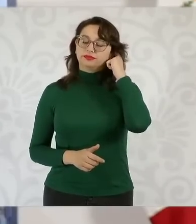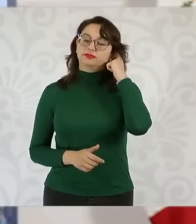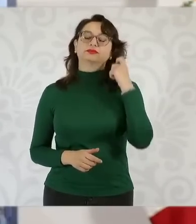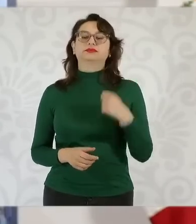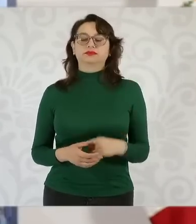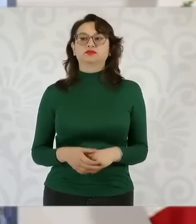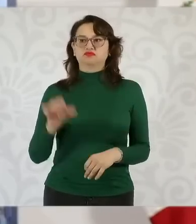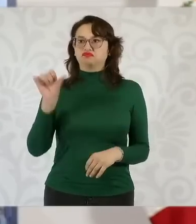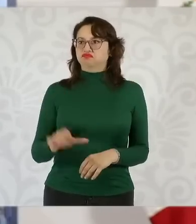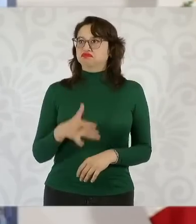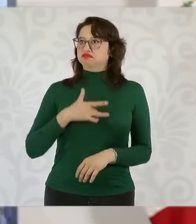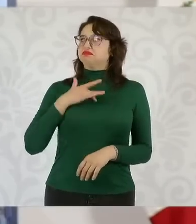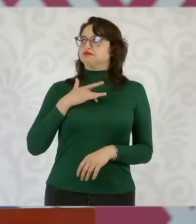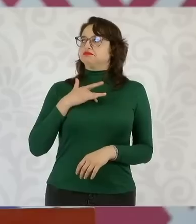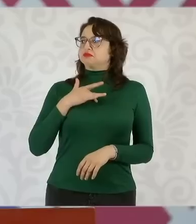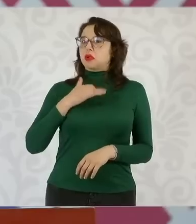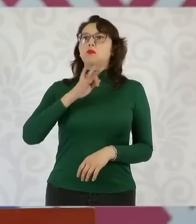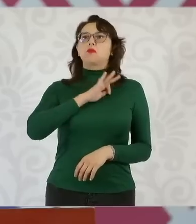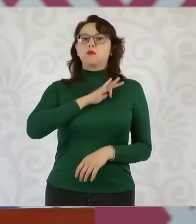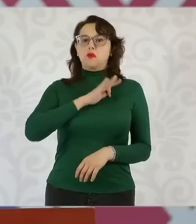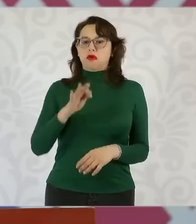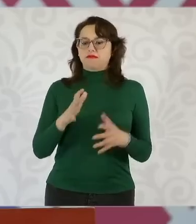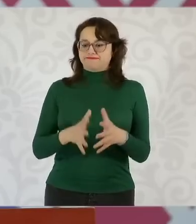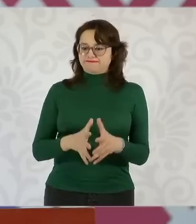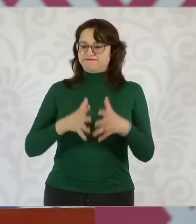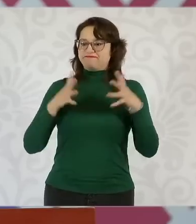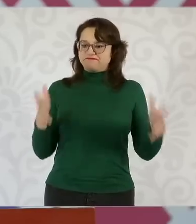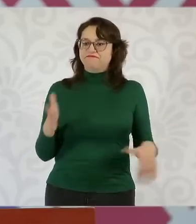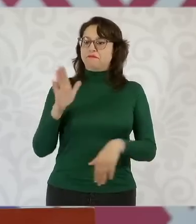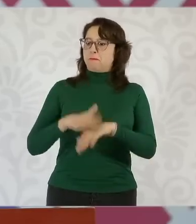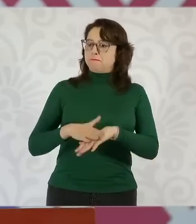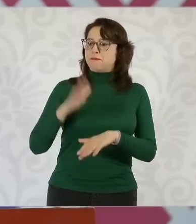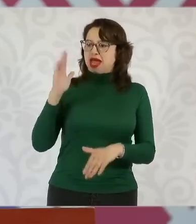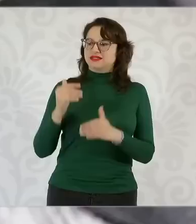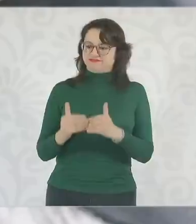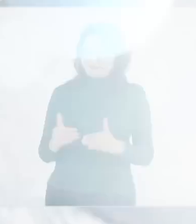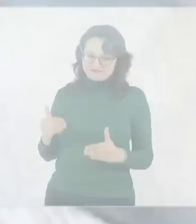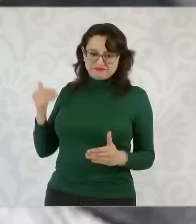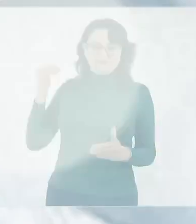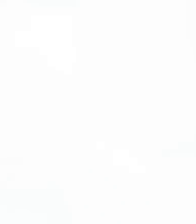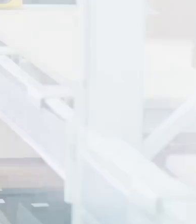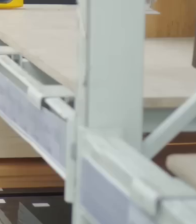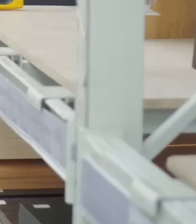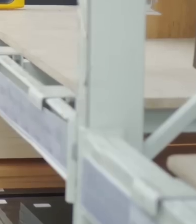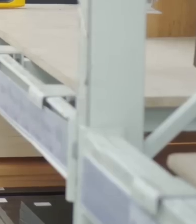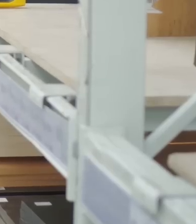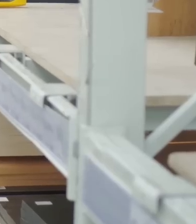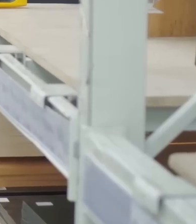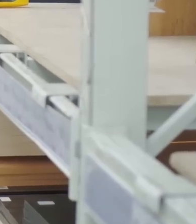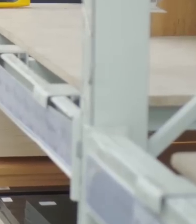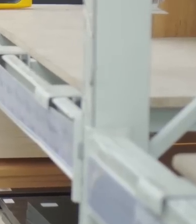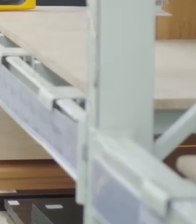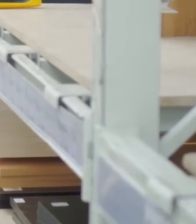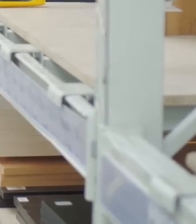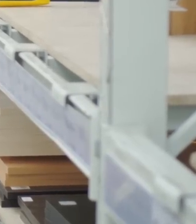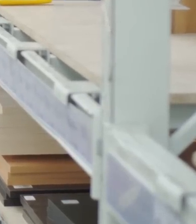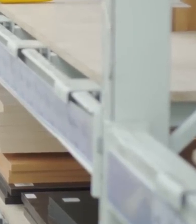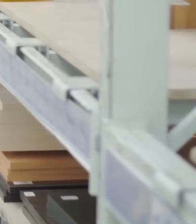años recordando que la cadena llegó a México en 2001 Y actualmente cuenta con 40 sucursales en